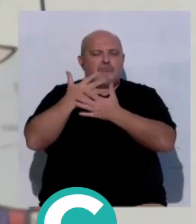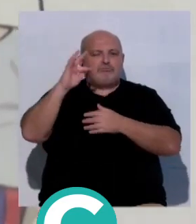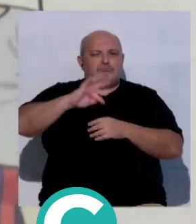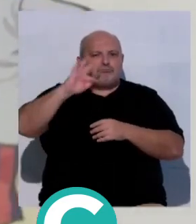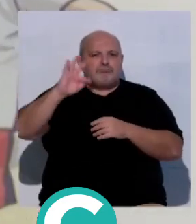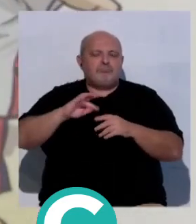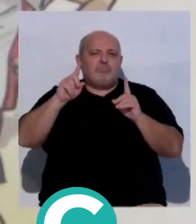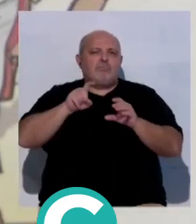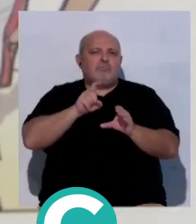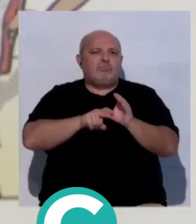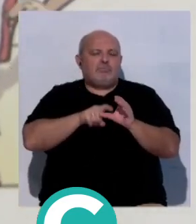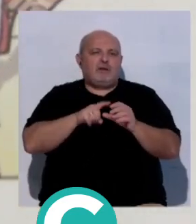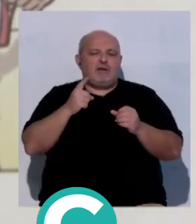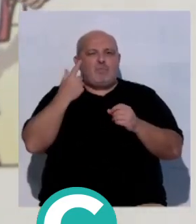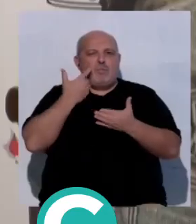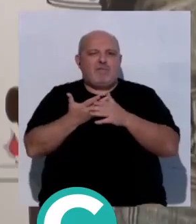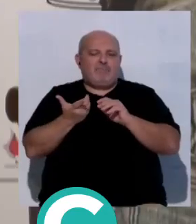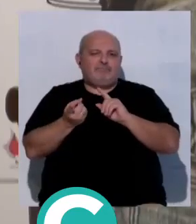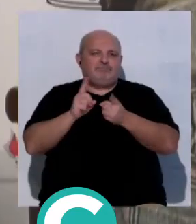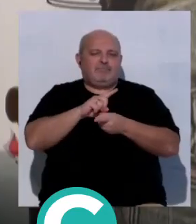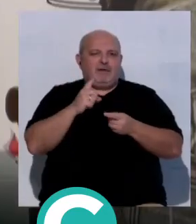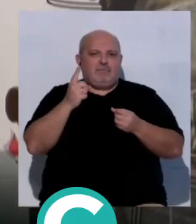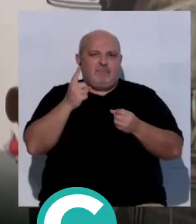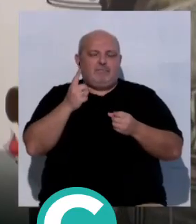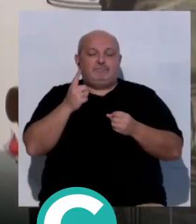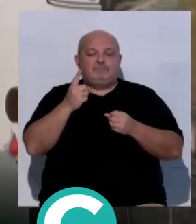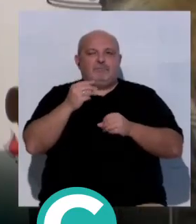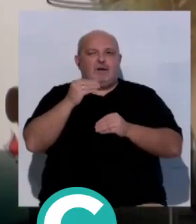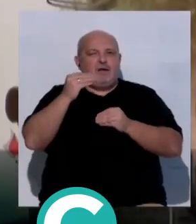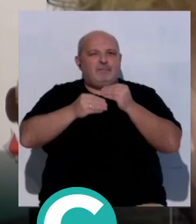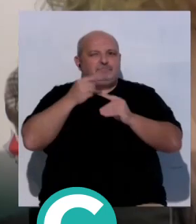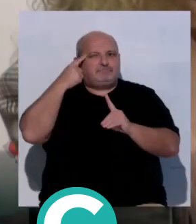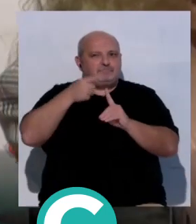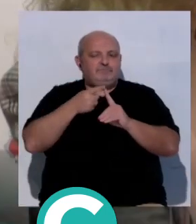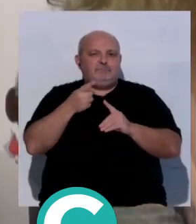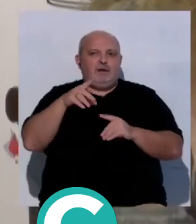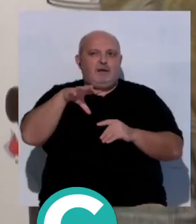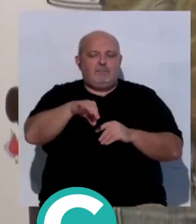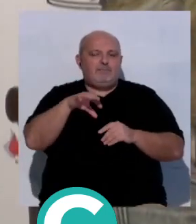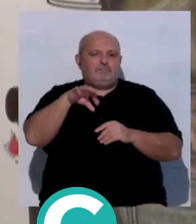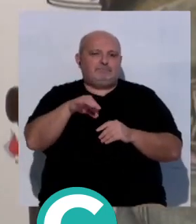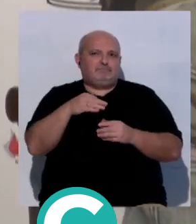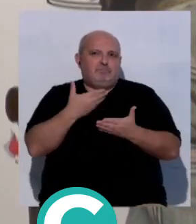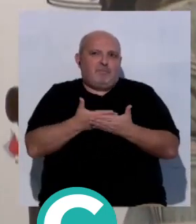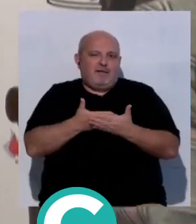también participarán en simulacros en la que se trata de sembrar esa semilla de plantar eh o de